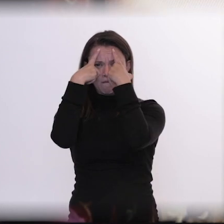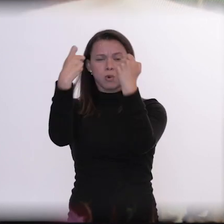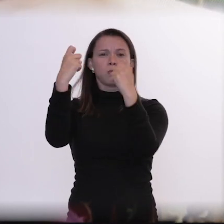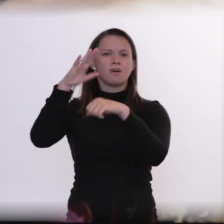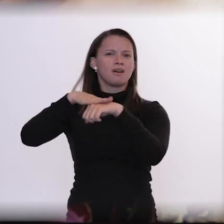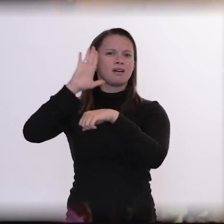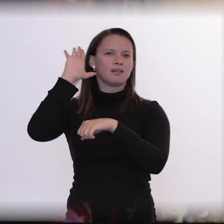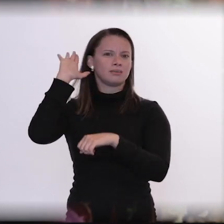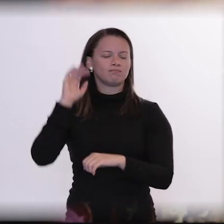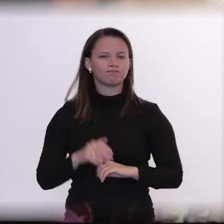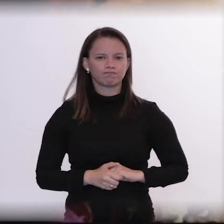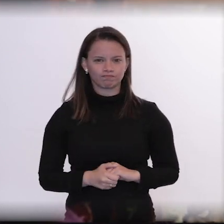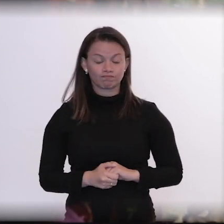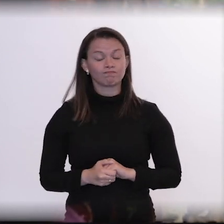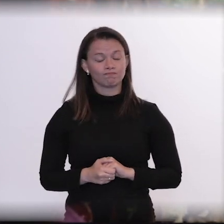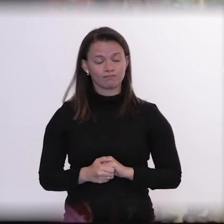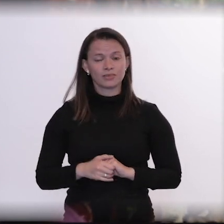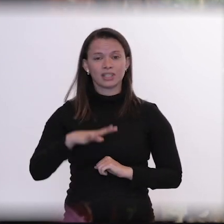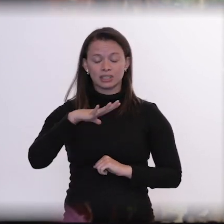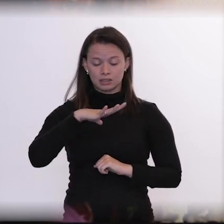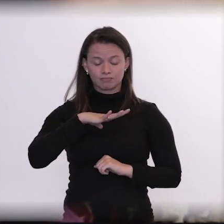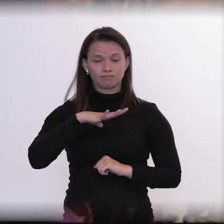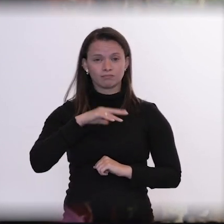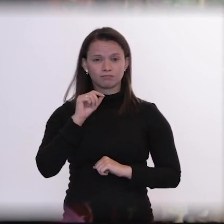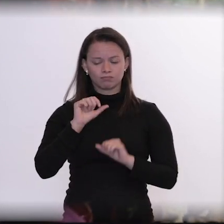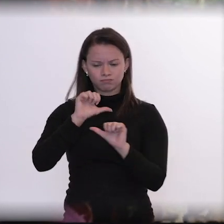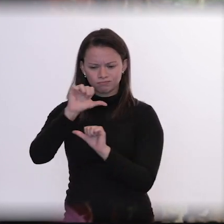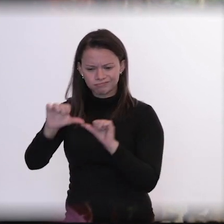Altamira é uma cidade transfigurada, num mundo transfigurado.